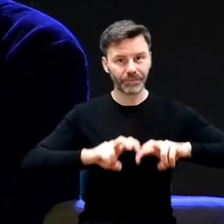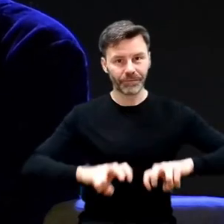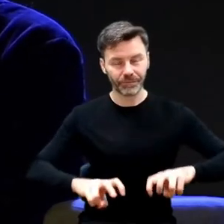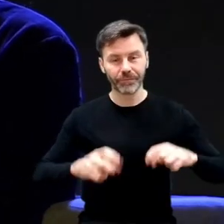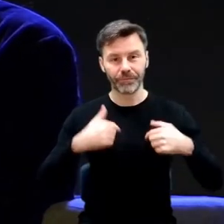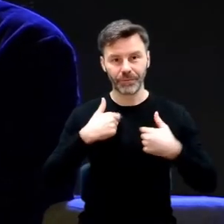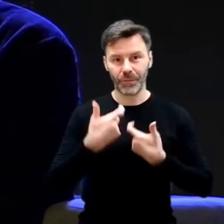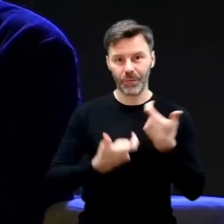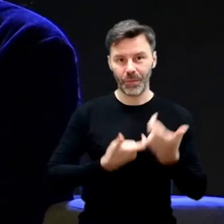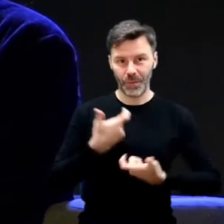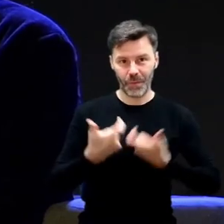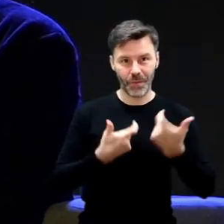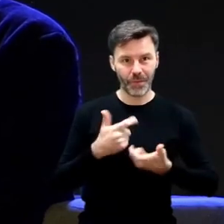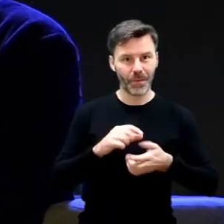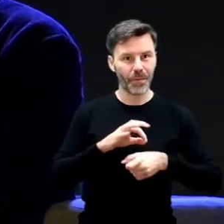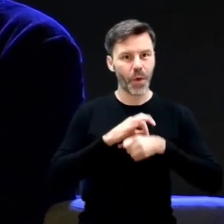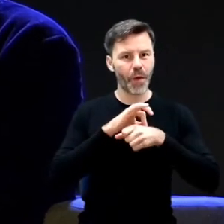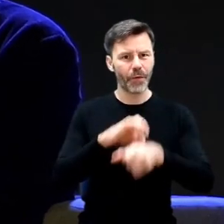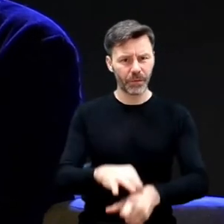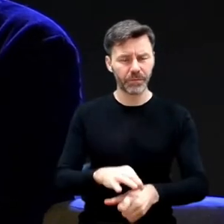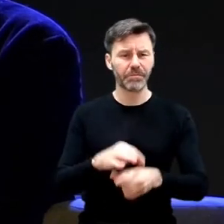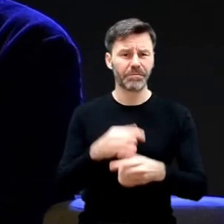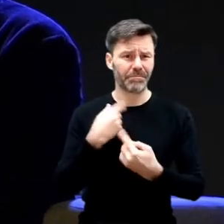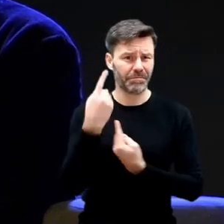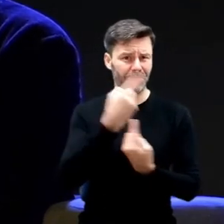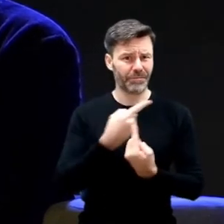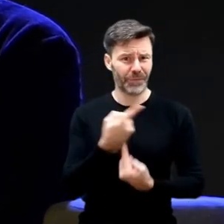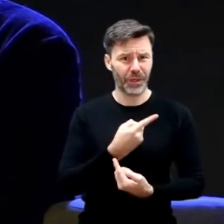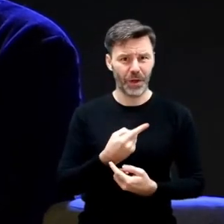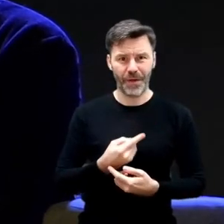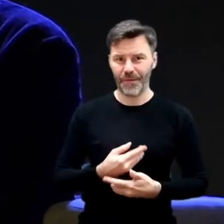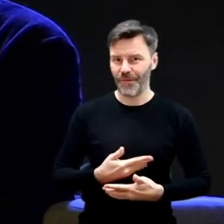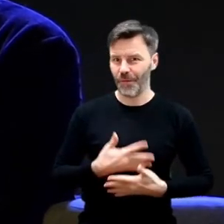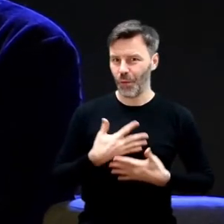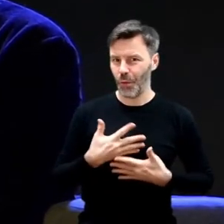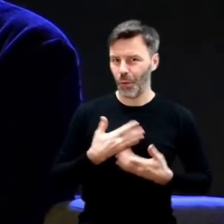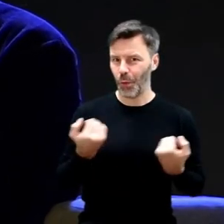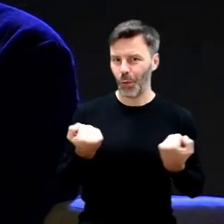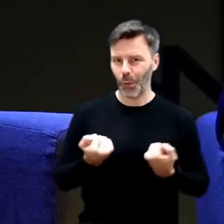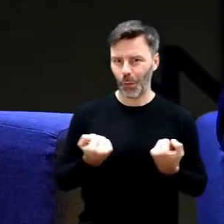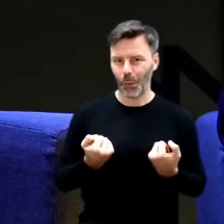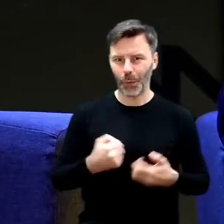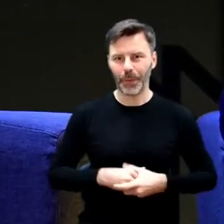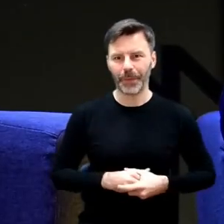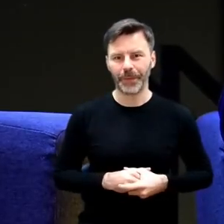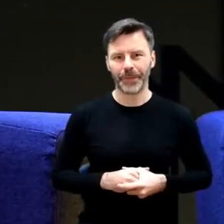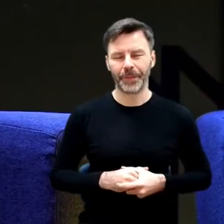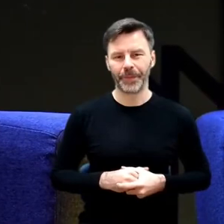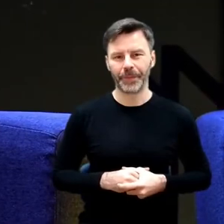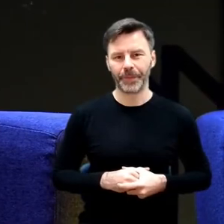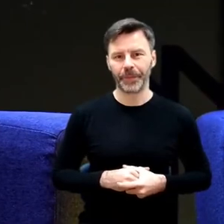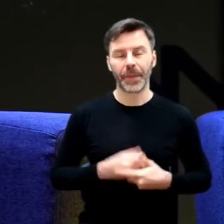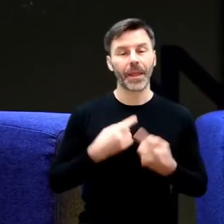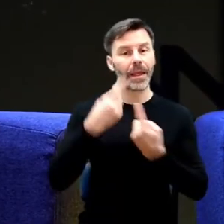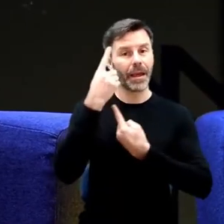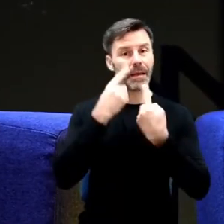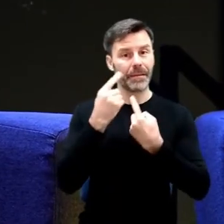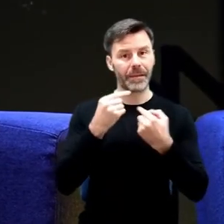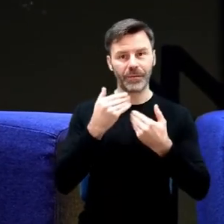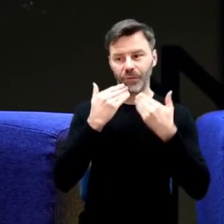I myślę, że wszyscy jesteśmy pod sporym wrażeniem. Myślę, że tutaj w tej debacie też będziemy mogli do tego nawiązać.